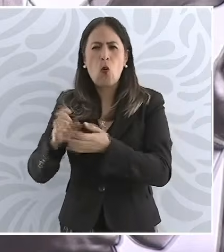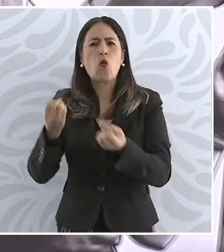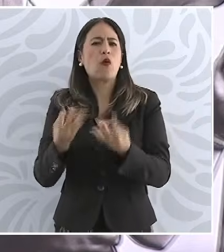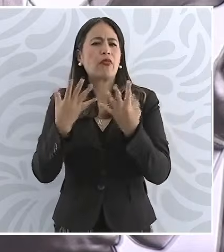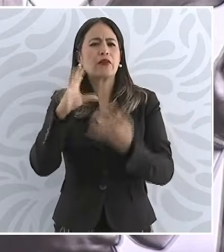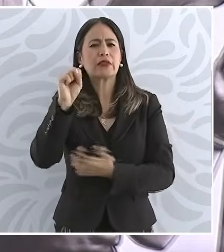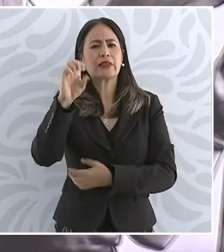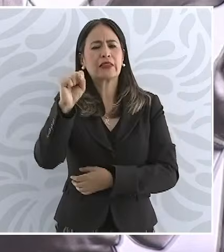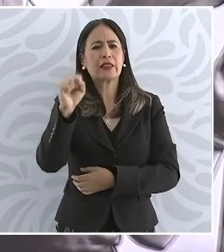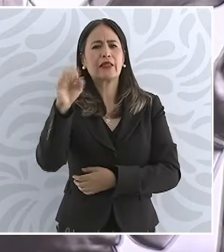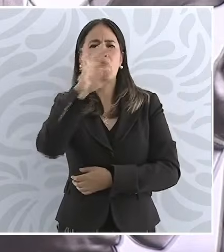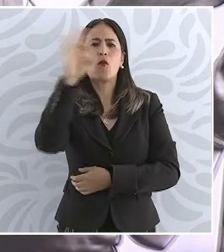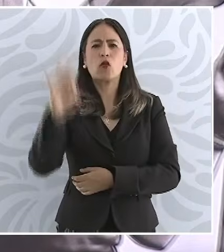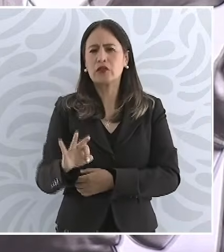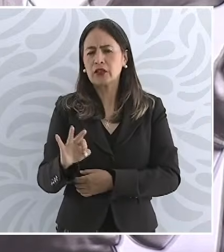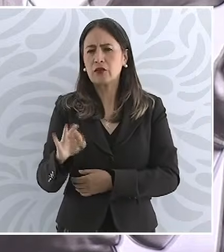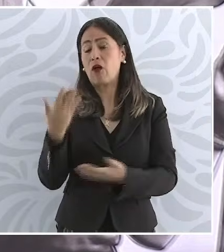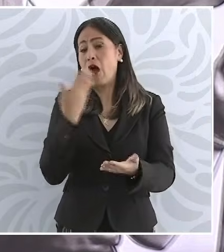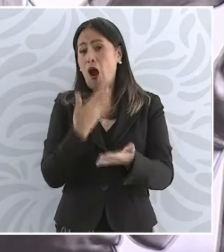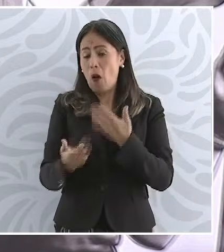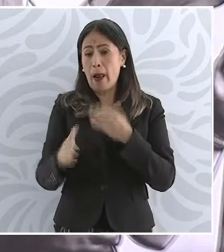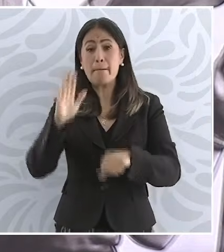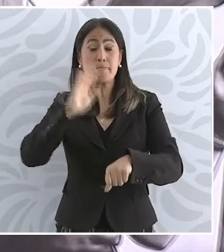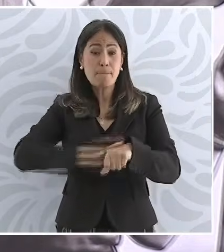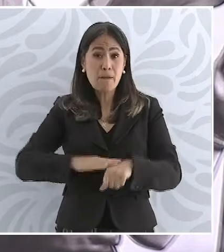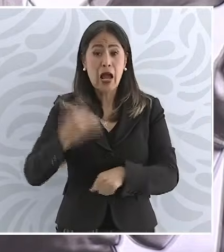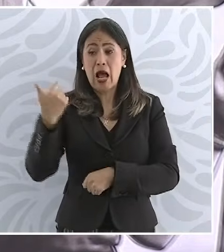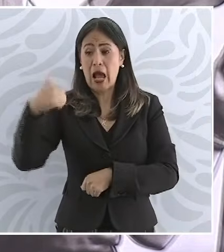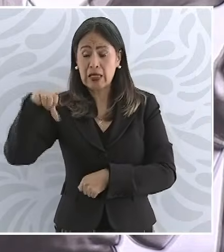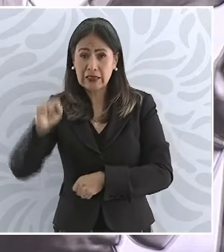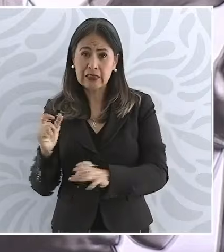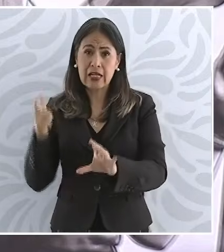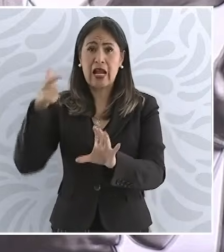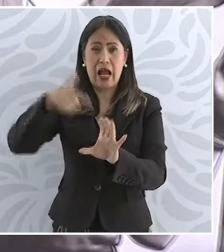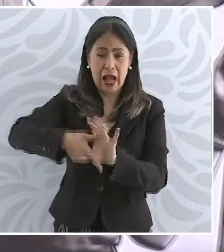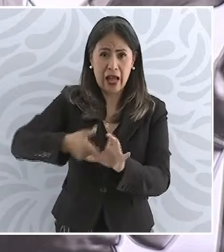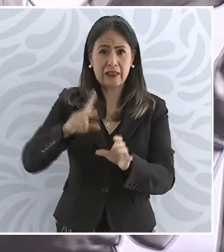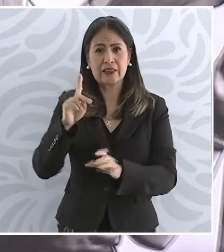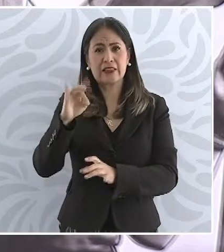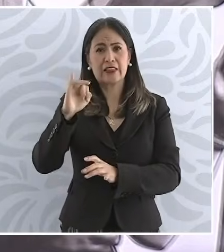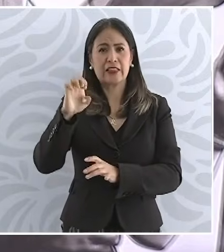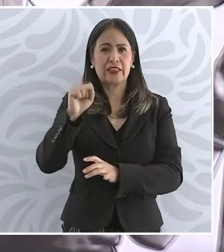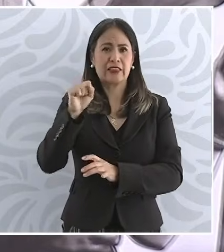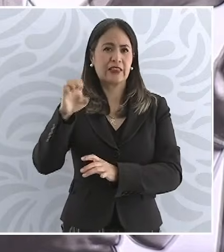es decir ahora producimos más gasolina diésel y turbosina que combustóleo y otros productos